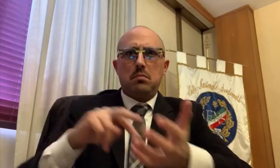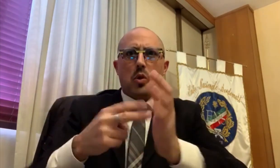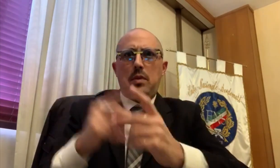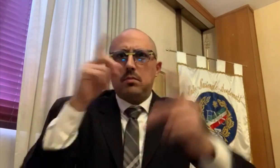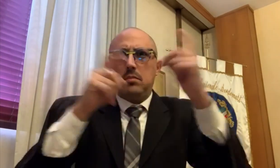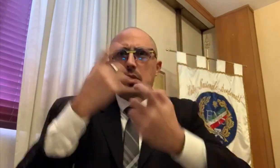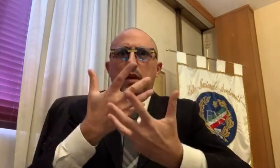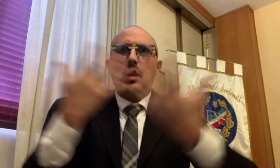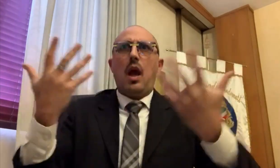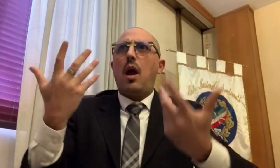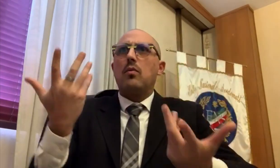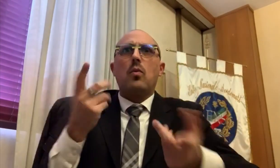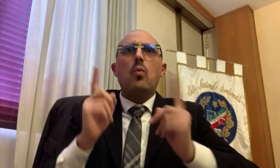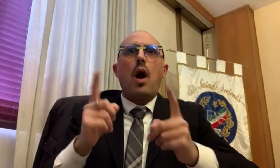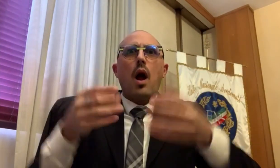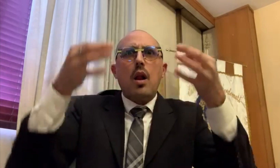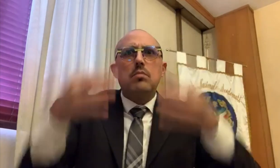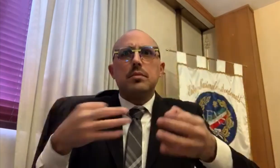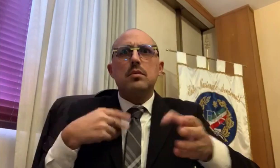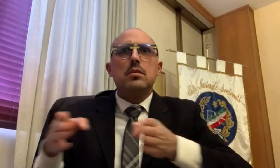è evidente che tutto ciò provoca grande preoccupazione nella comunità sorda,